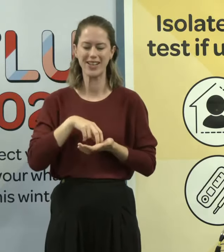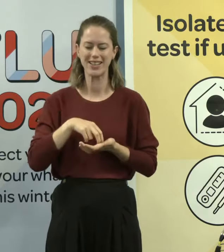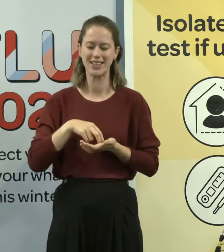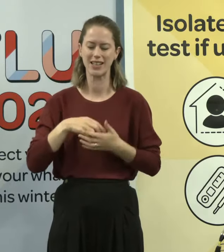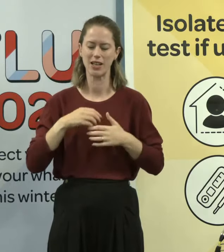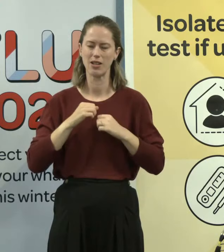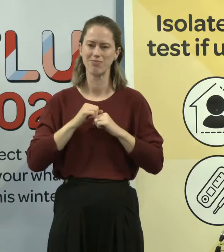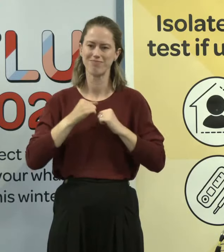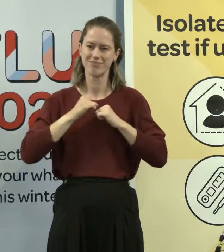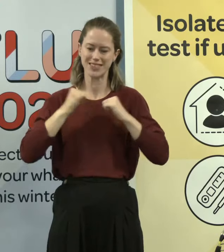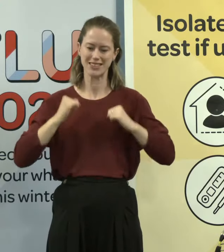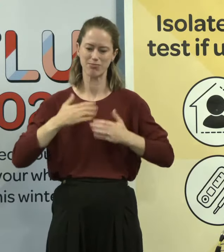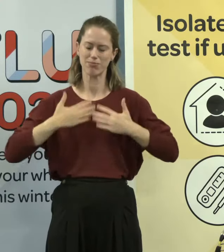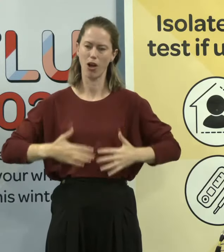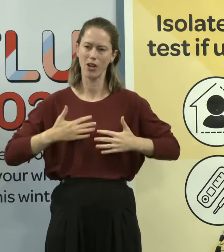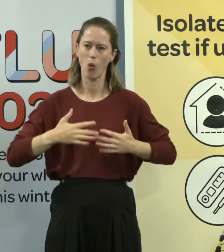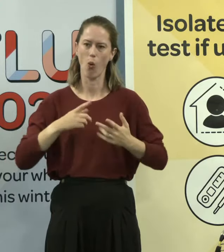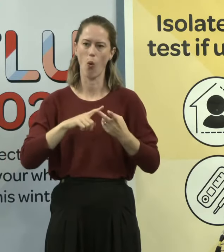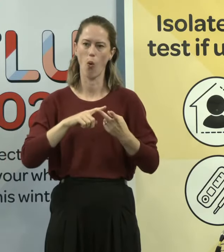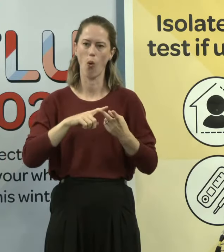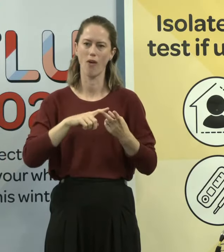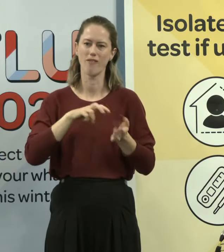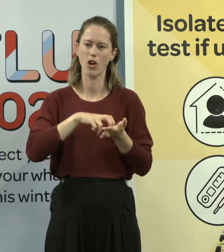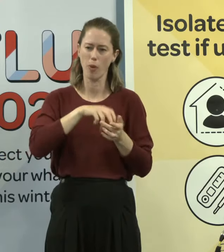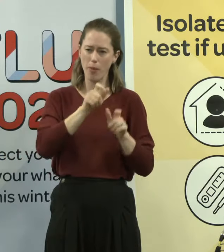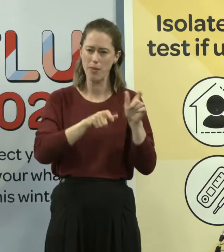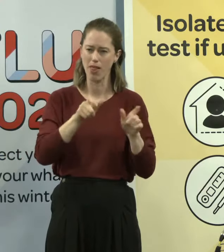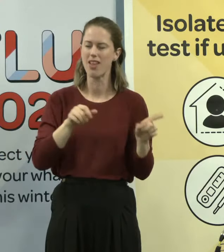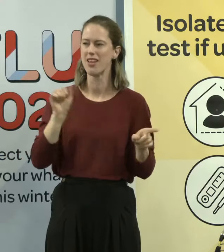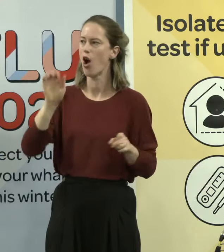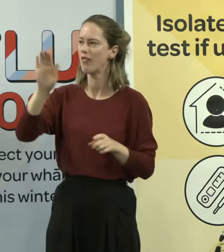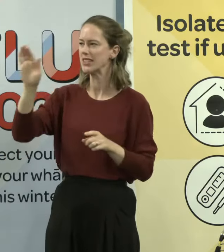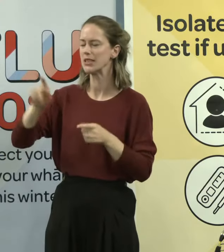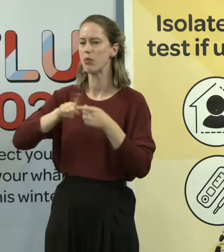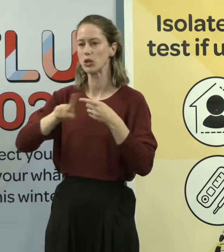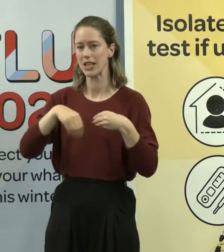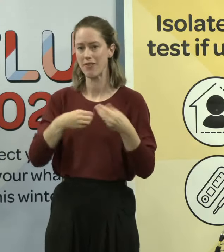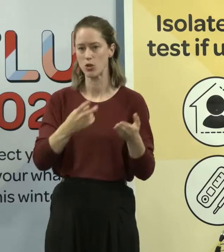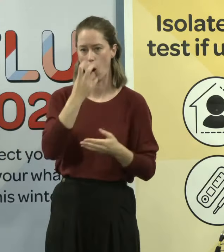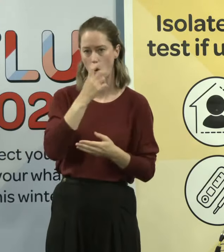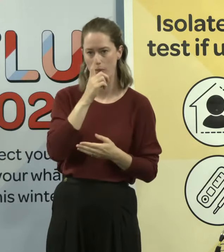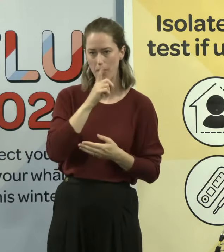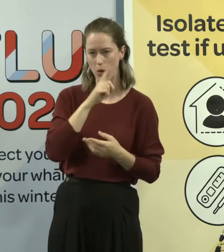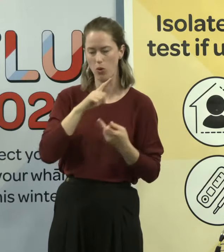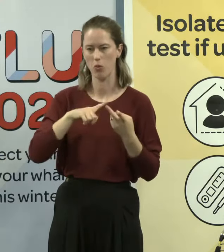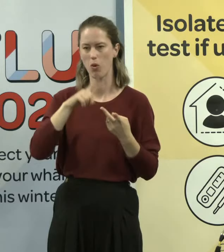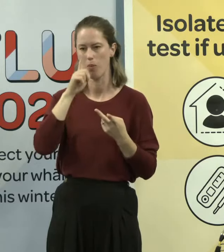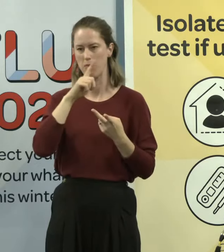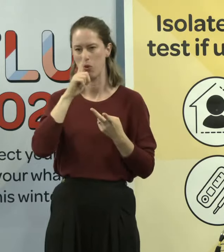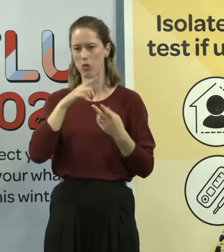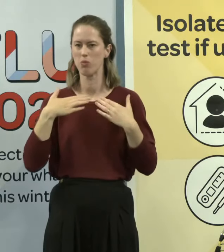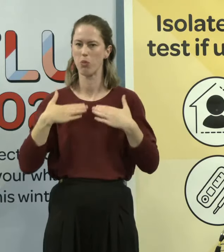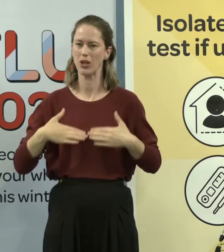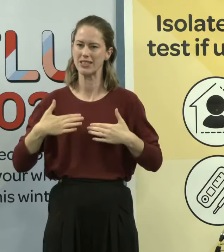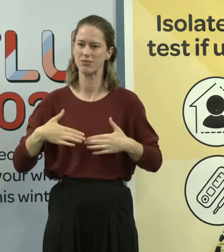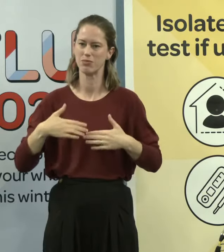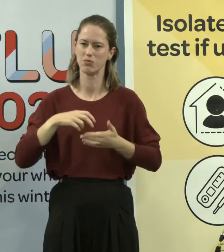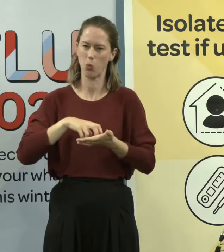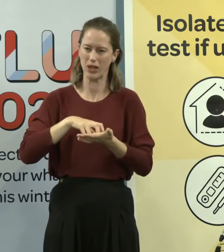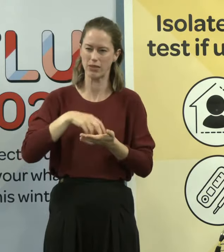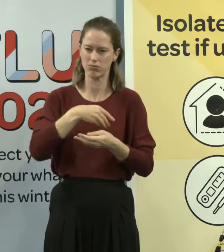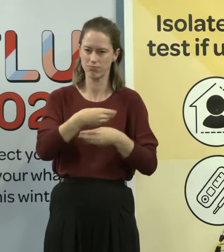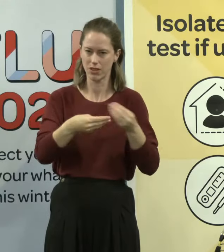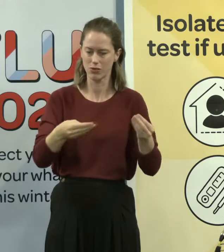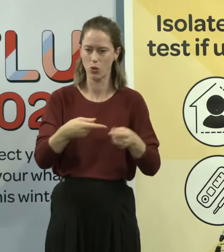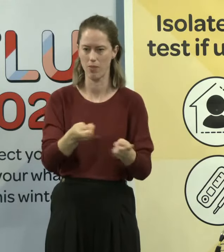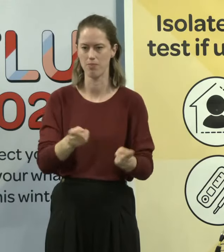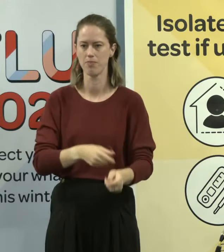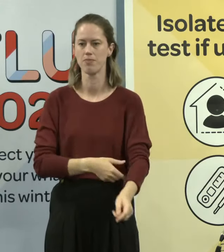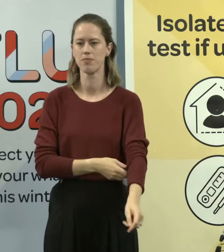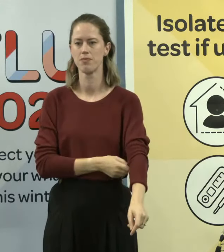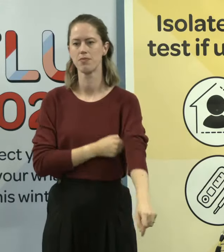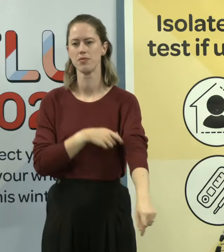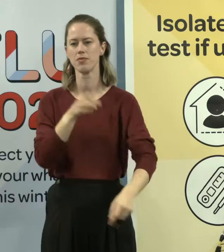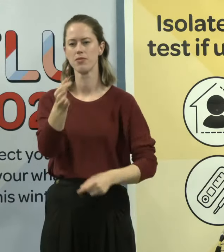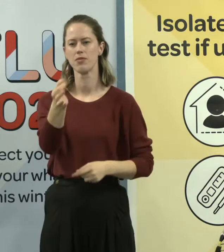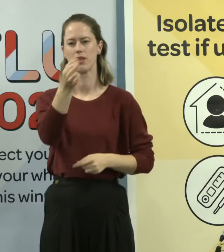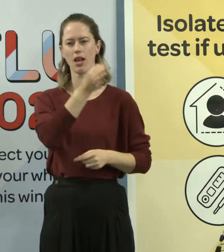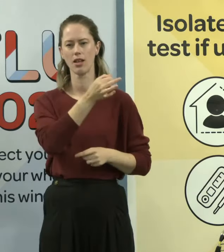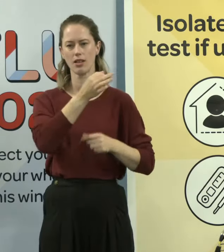ka mahia inaianei.